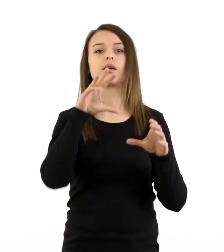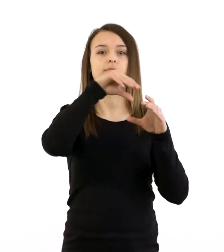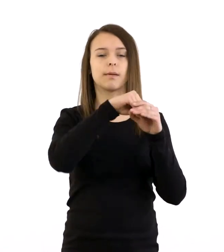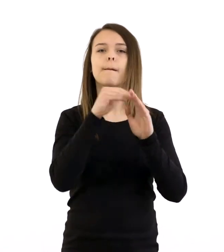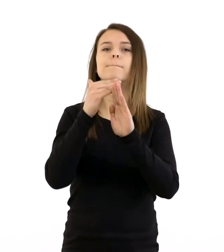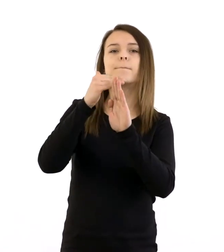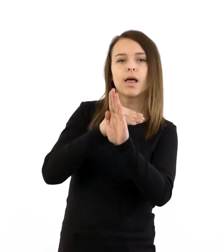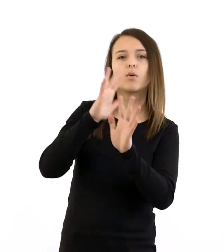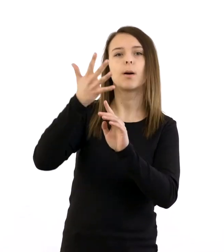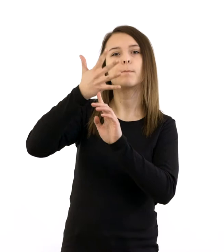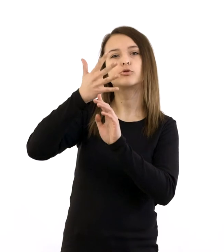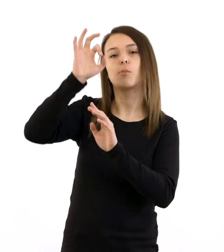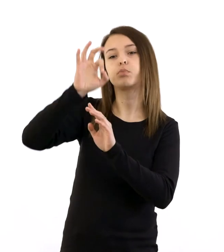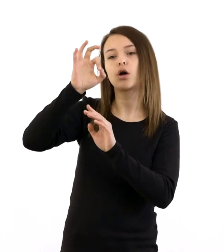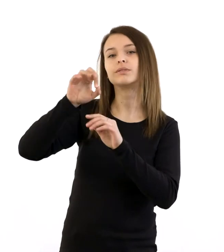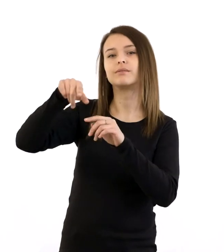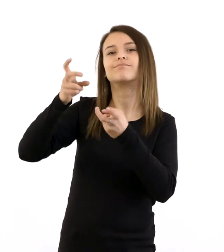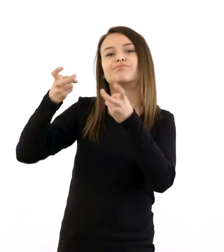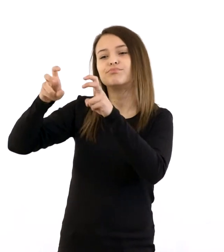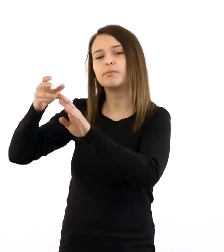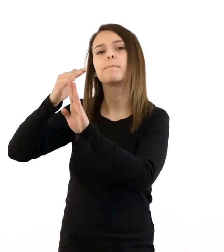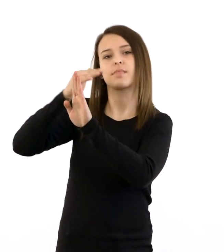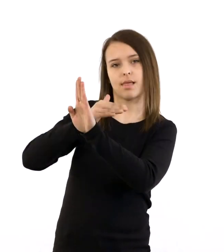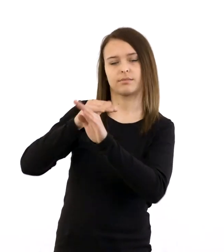50% ogólnej liczby założycieli,